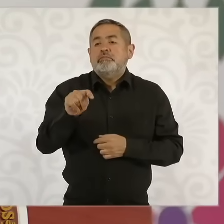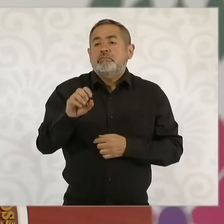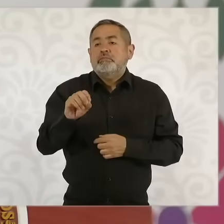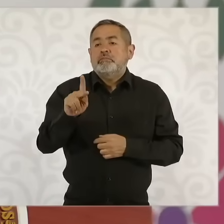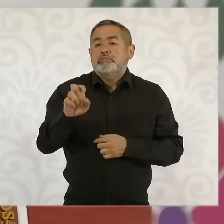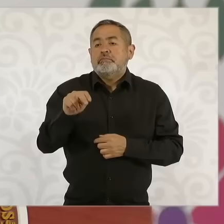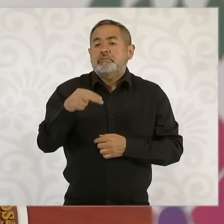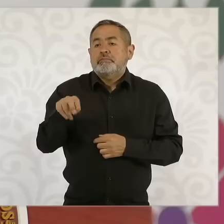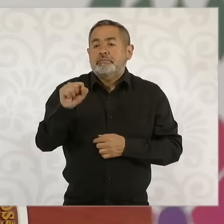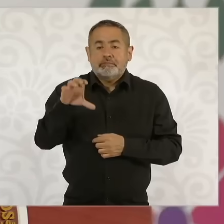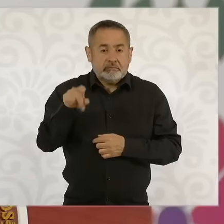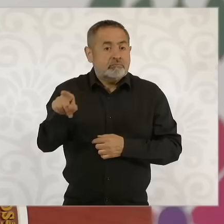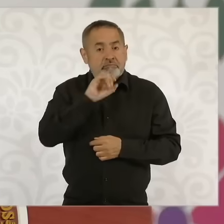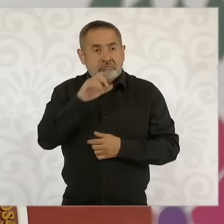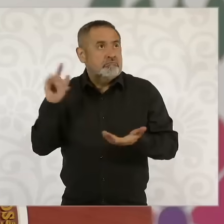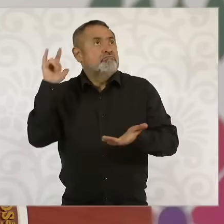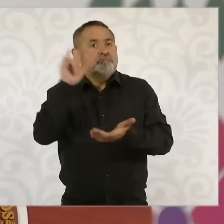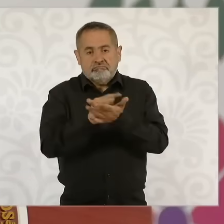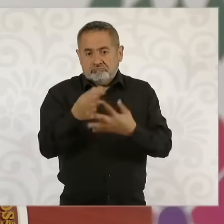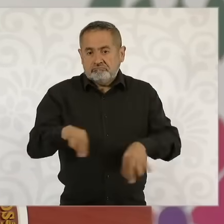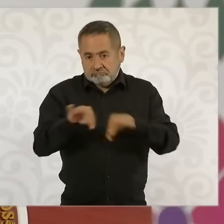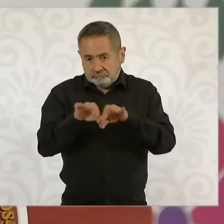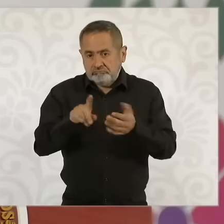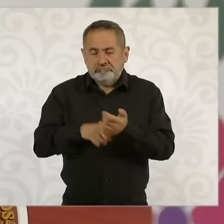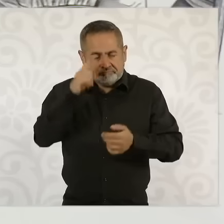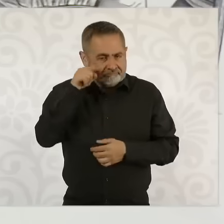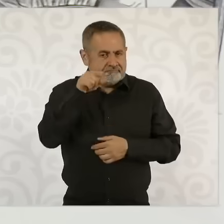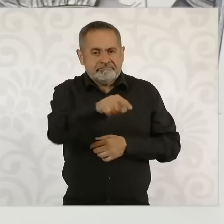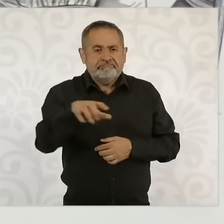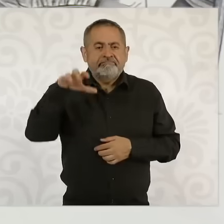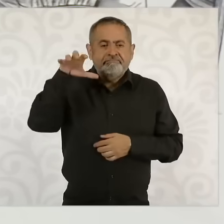es una es una ruta muy importante, sobre todo generar polo de desarrollo en esa en esa región,